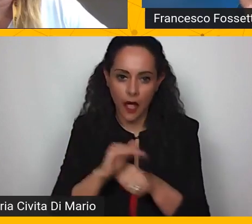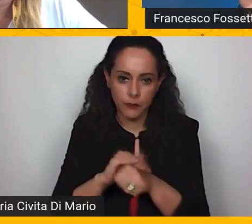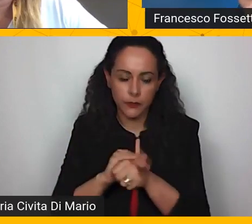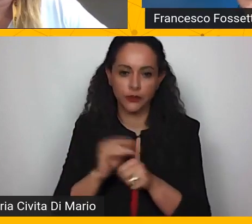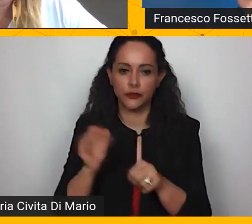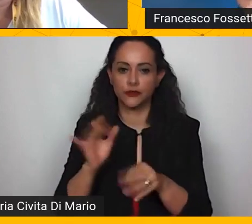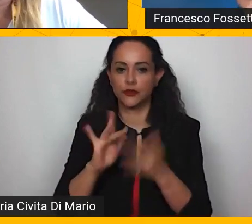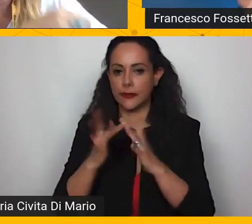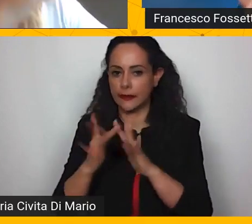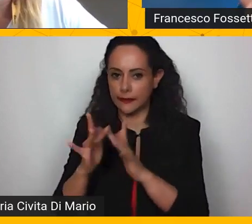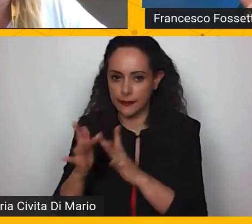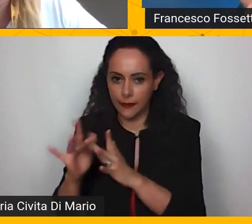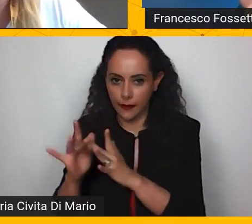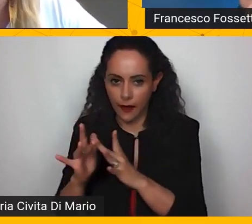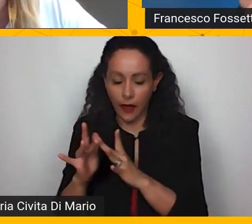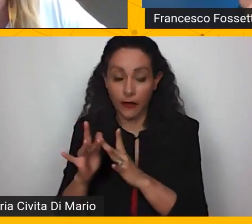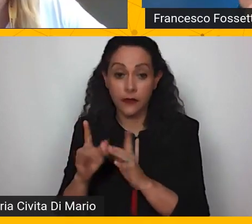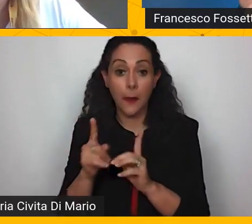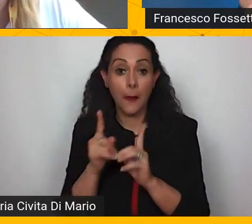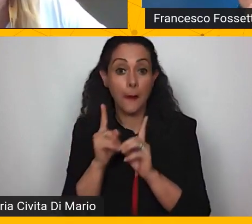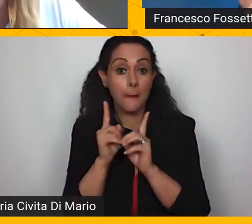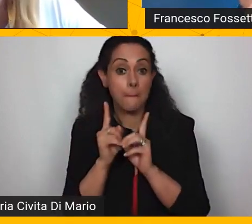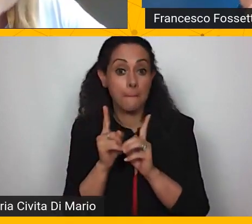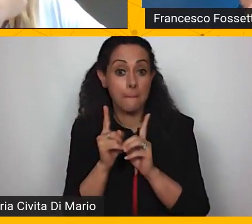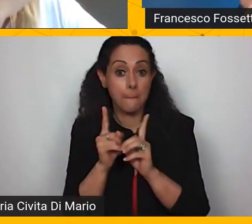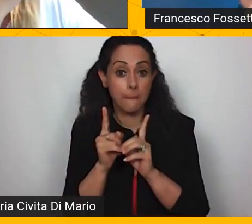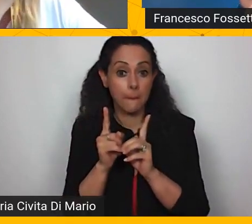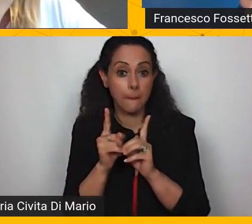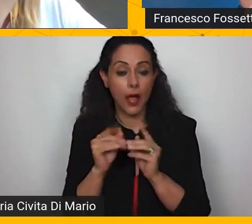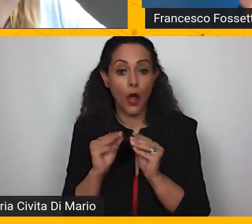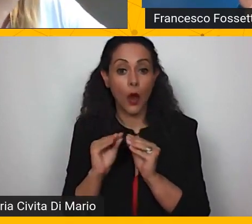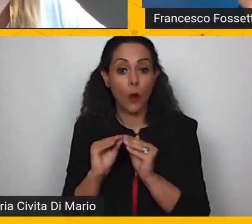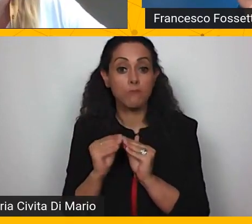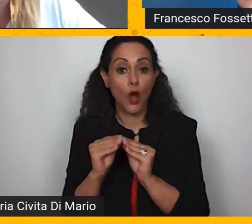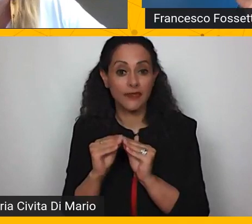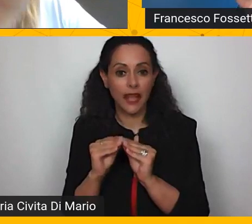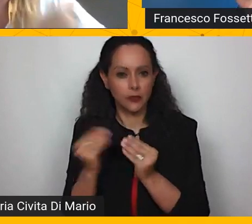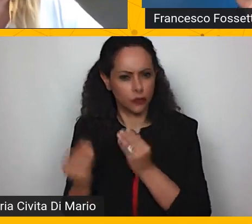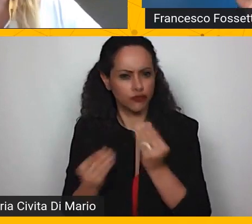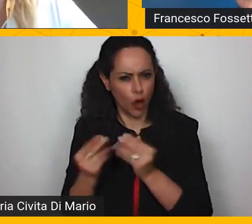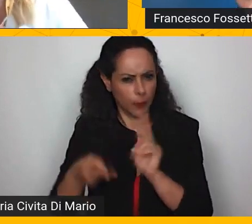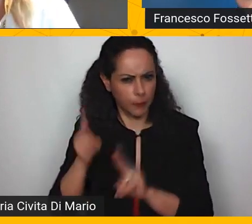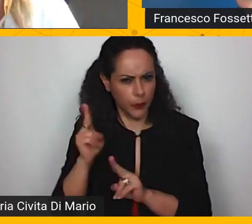amici, si può giocare anche online ma insomma c'è una